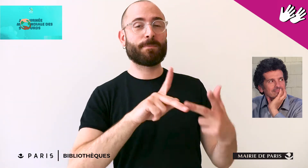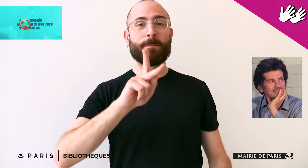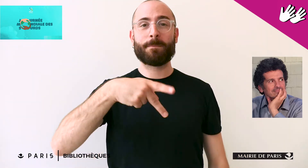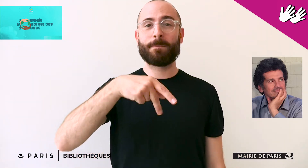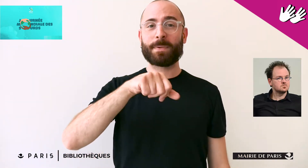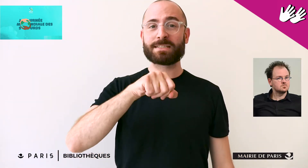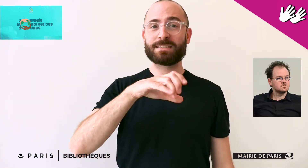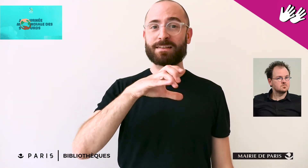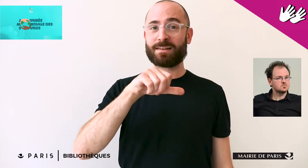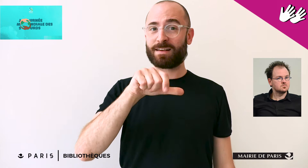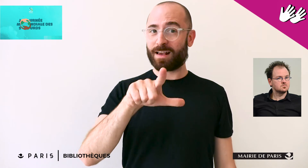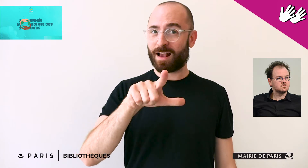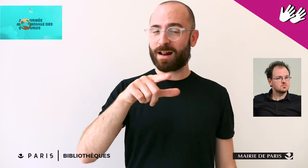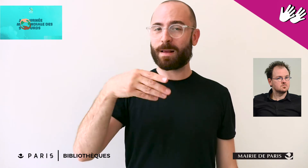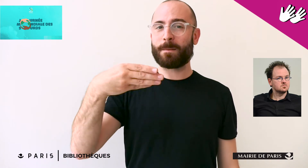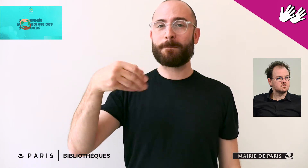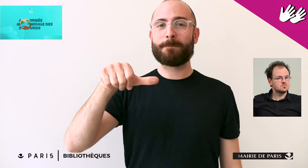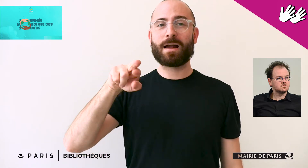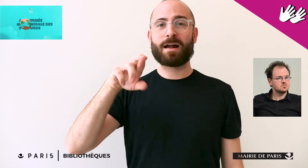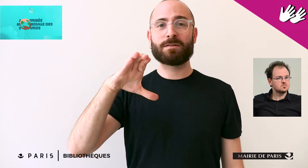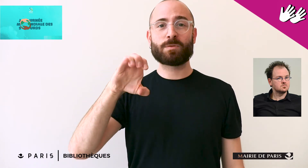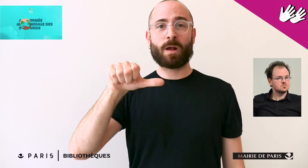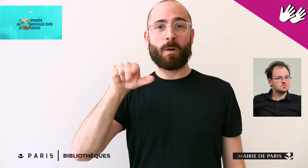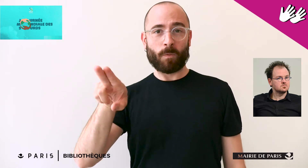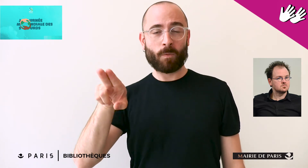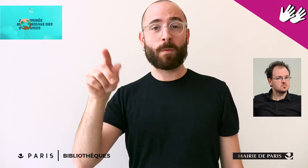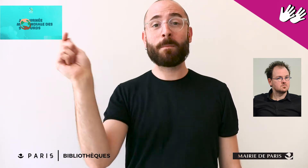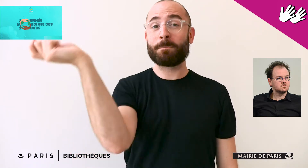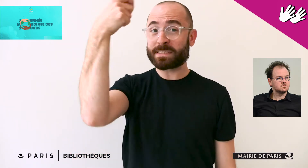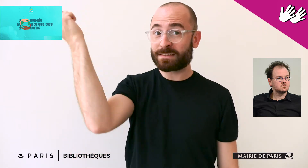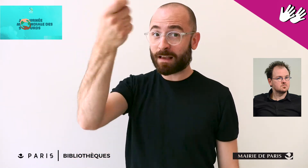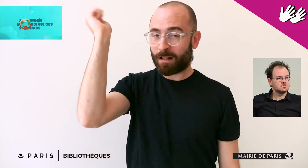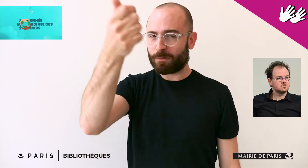Pascal Marceau,